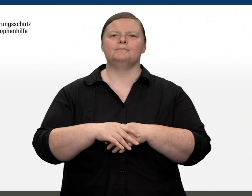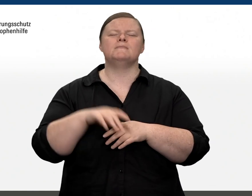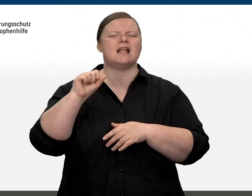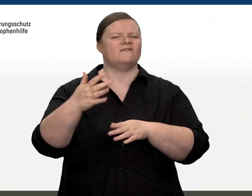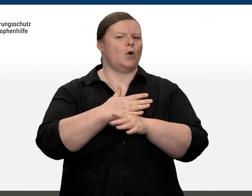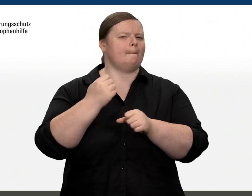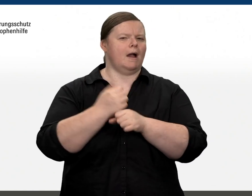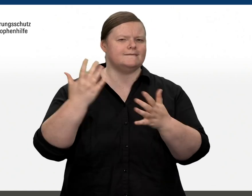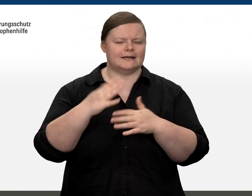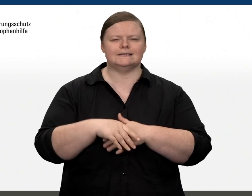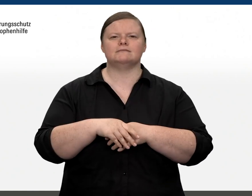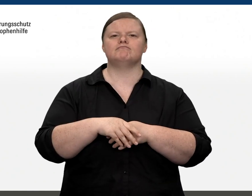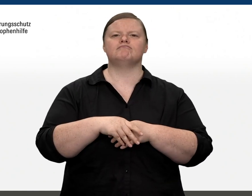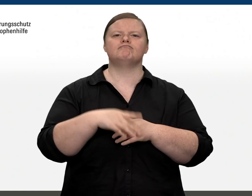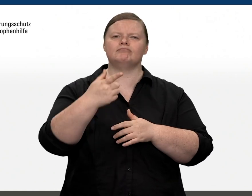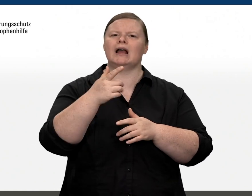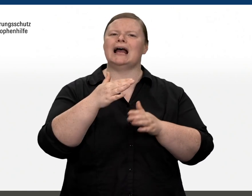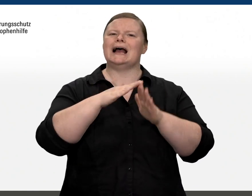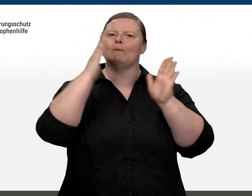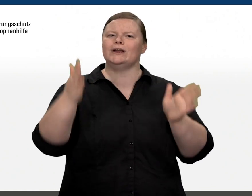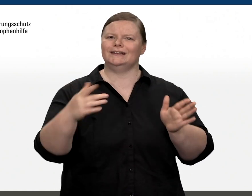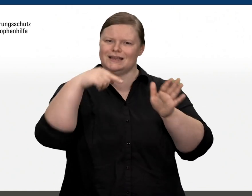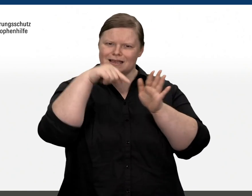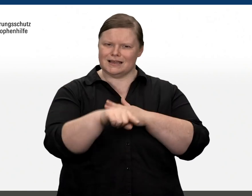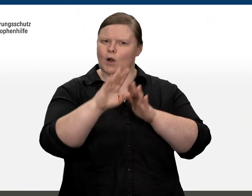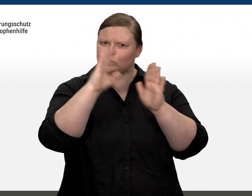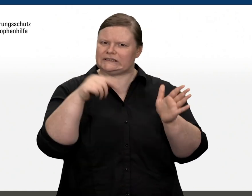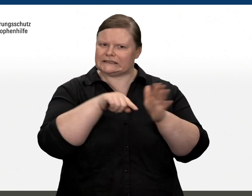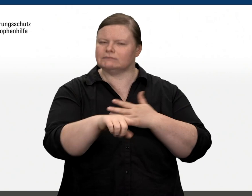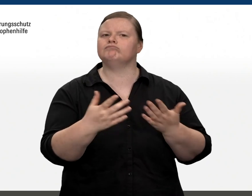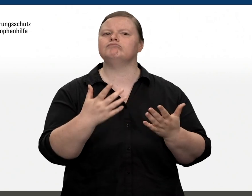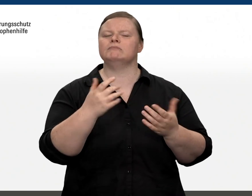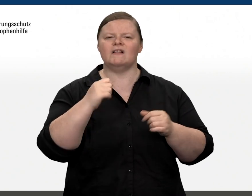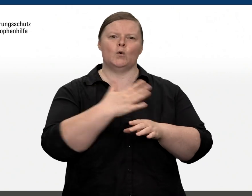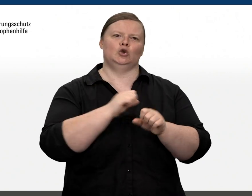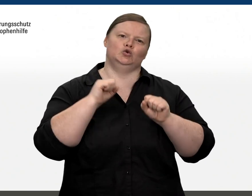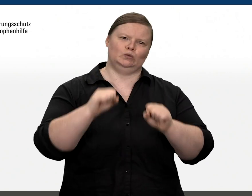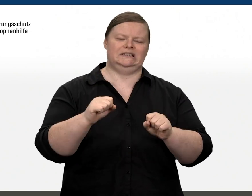Folgendes können Sie tun: Zum Schutz von Gebäuden,